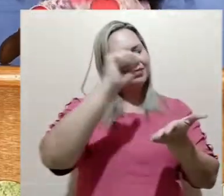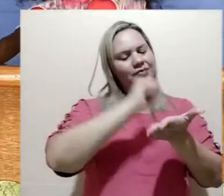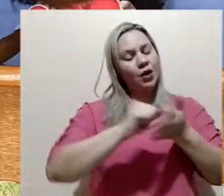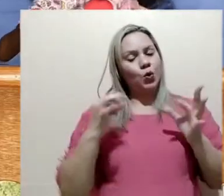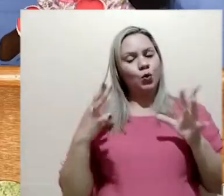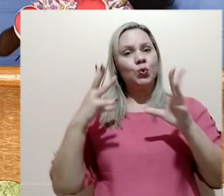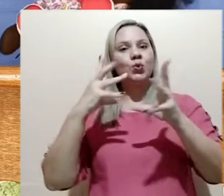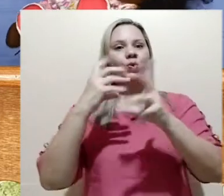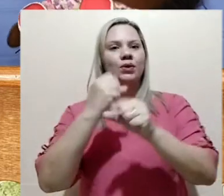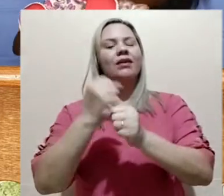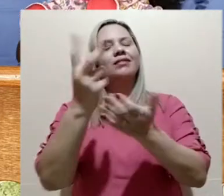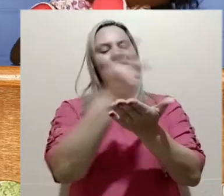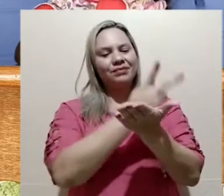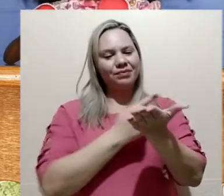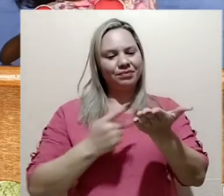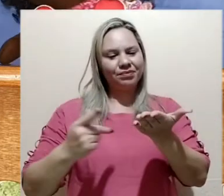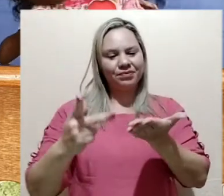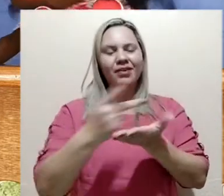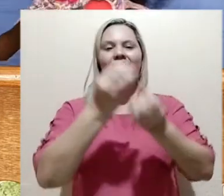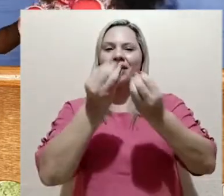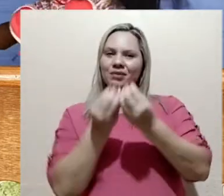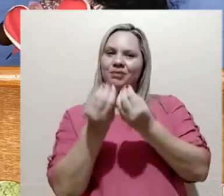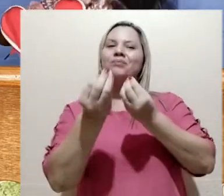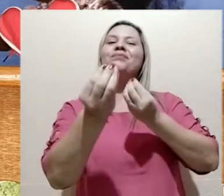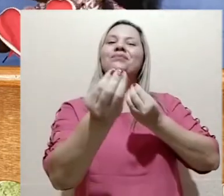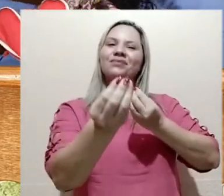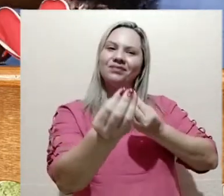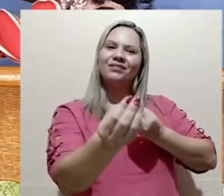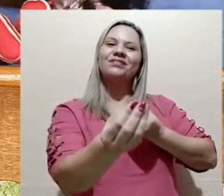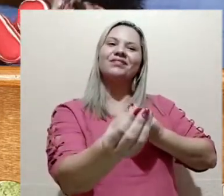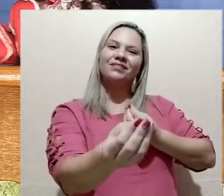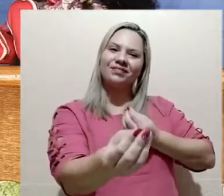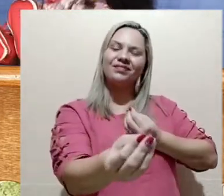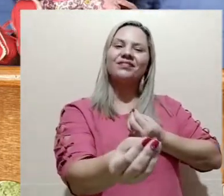somɑr, desenhɑr, dividir com você.